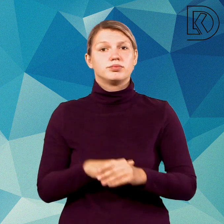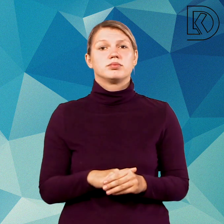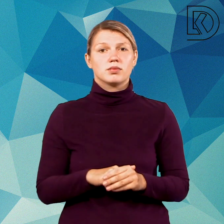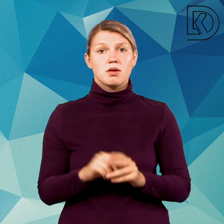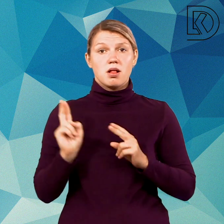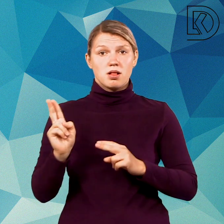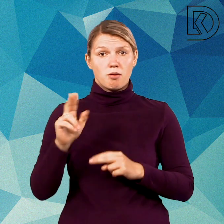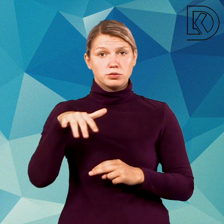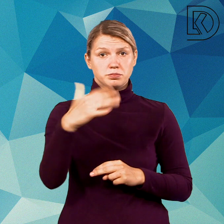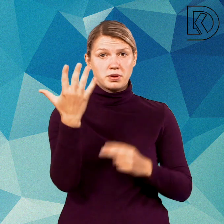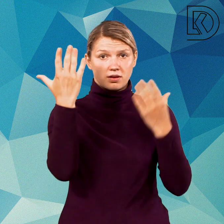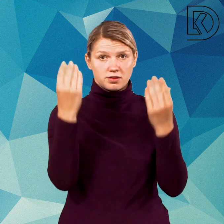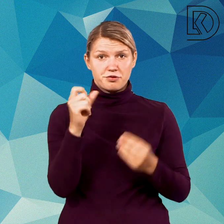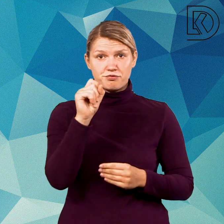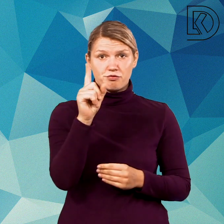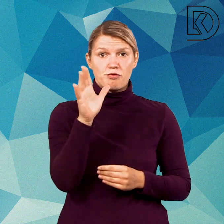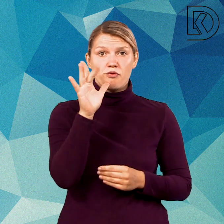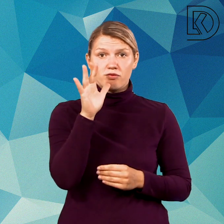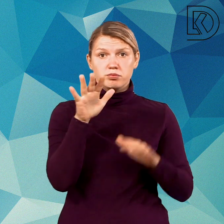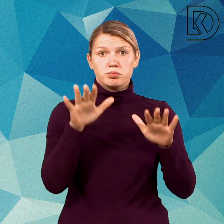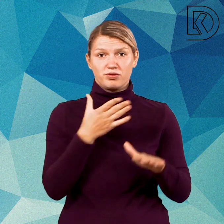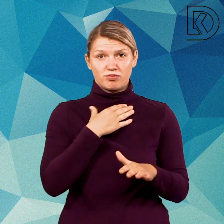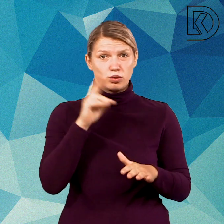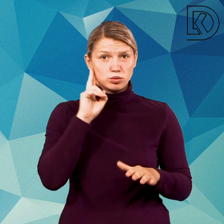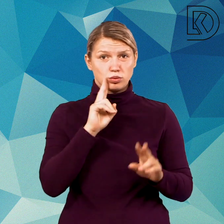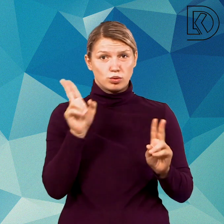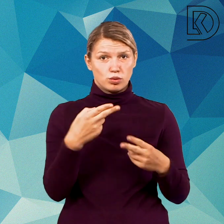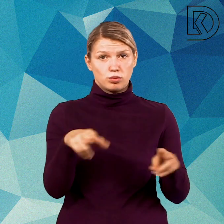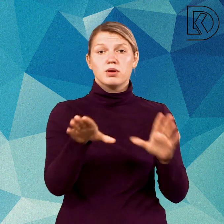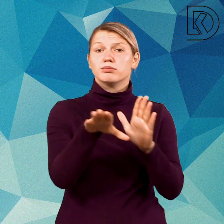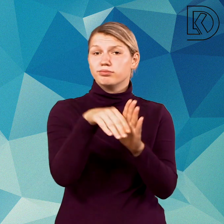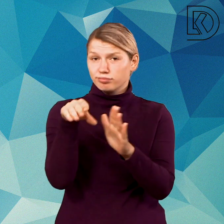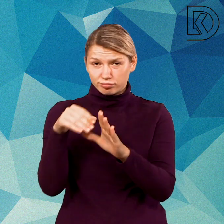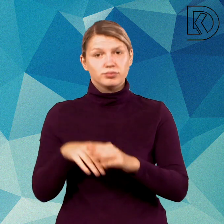Lapkričio 5 d. 11 val. rinkimai vyks Vilniaus kurčiųjų reabilitacijos centre.